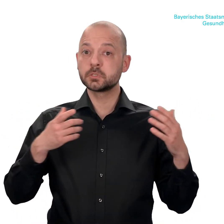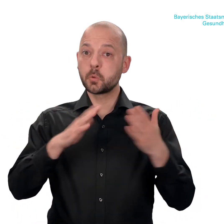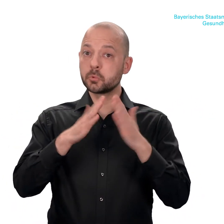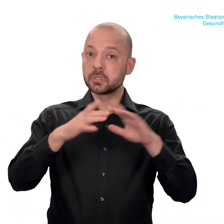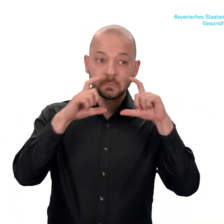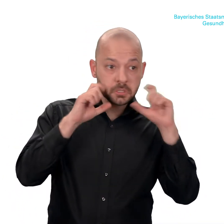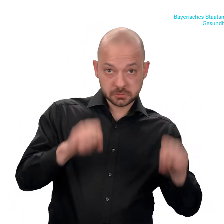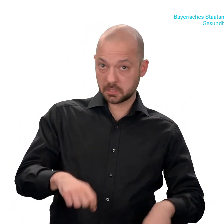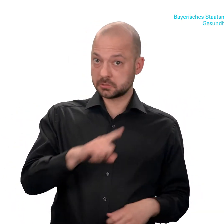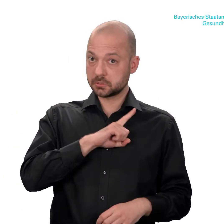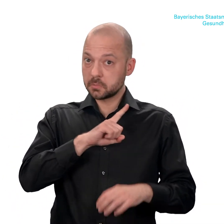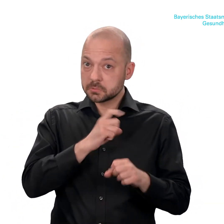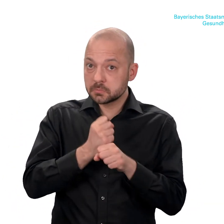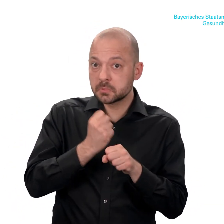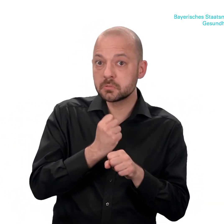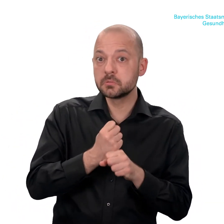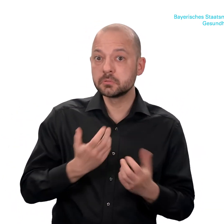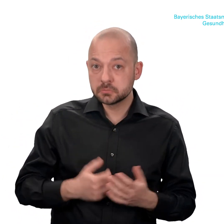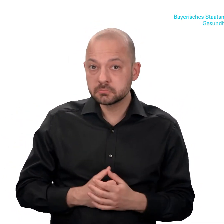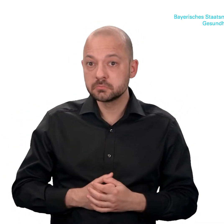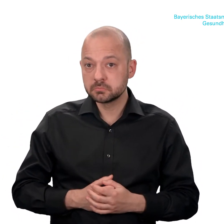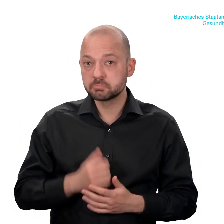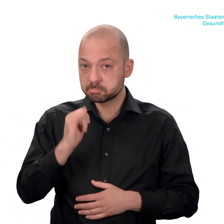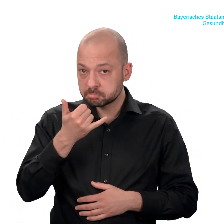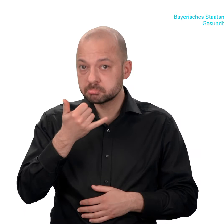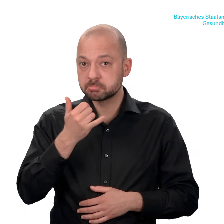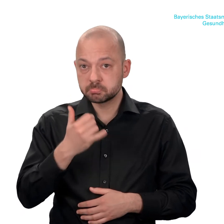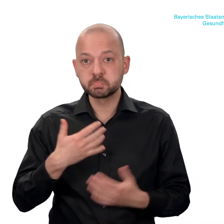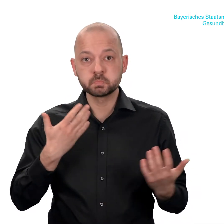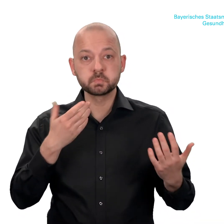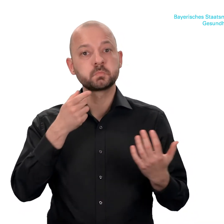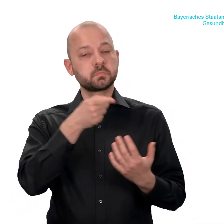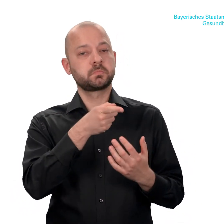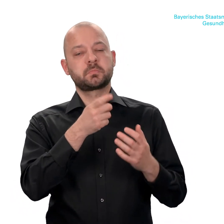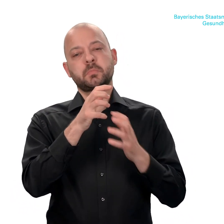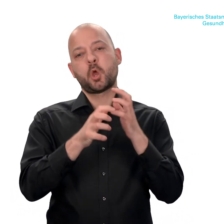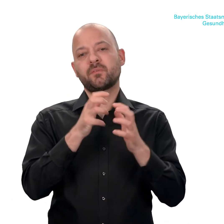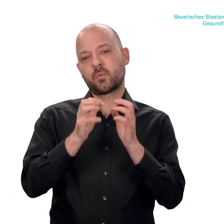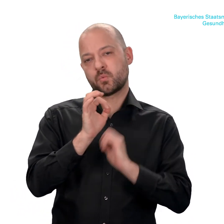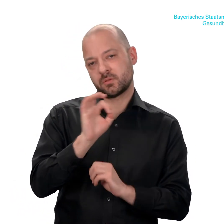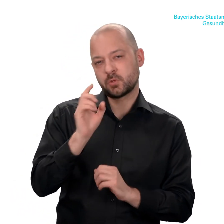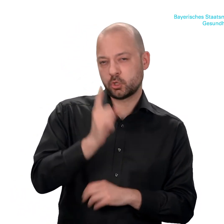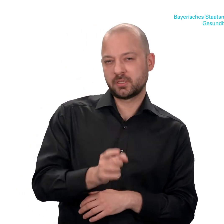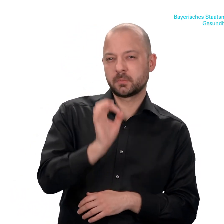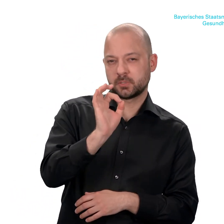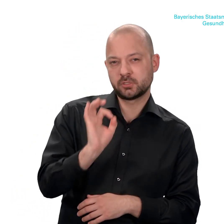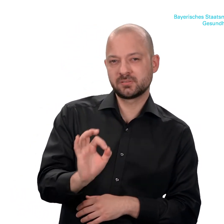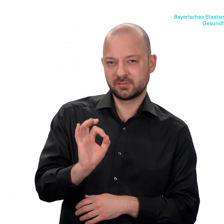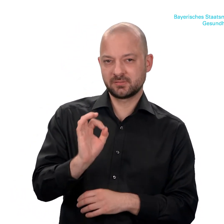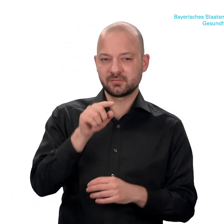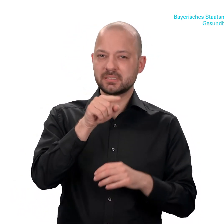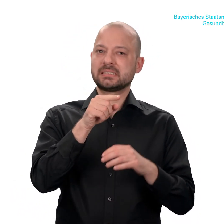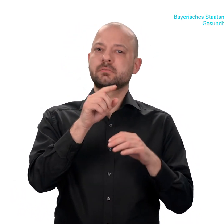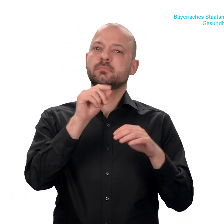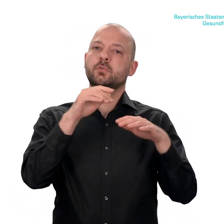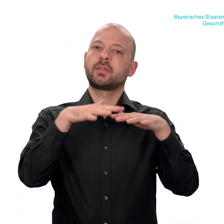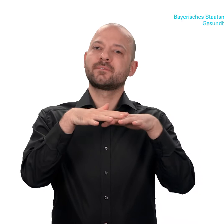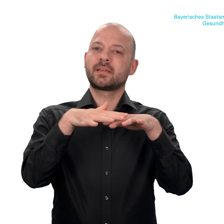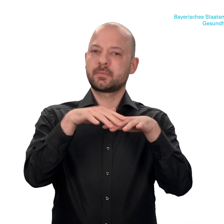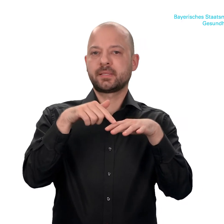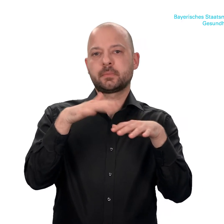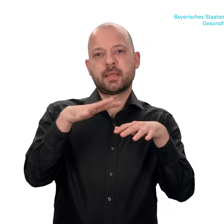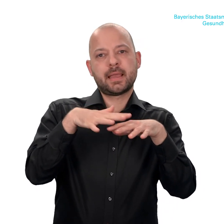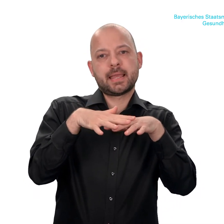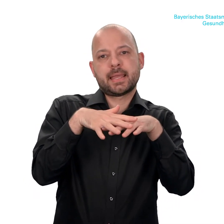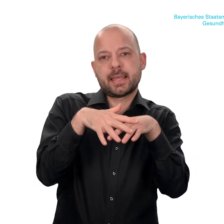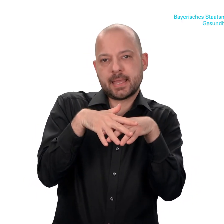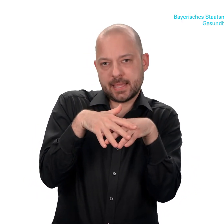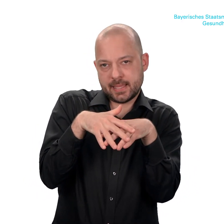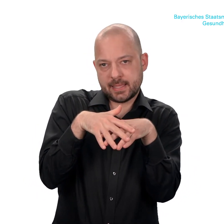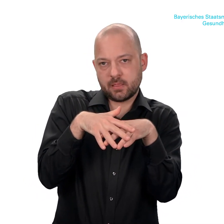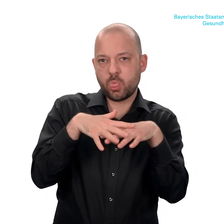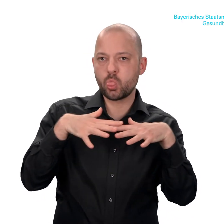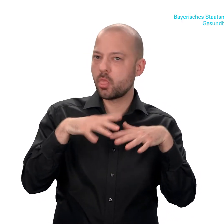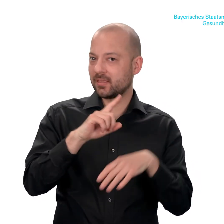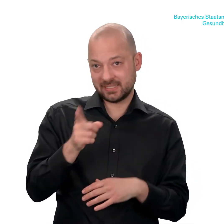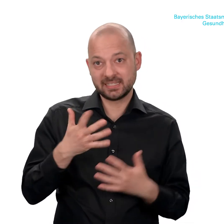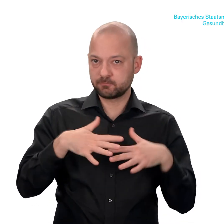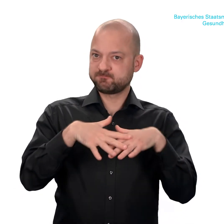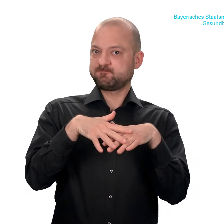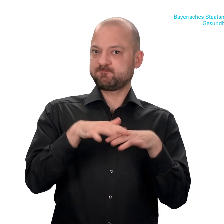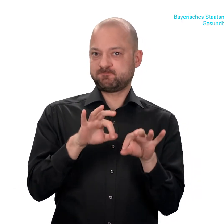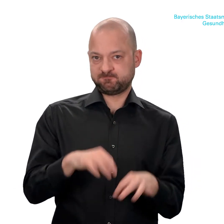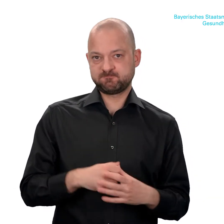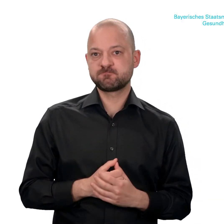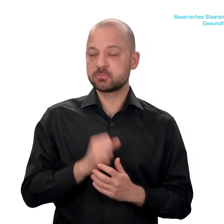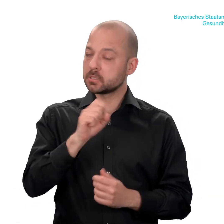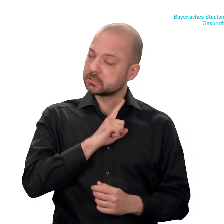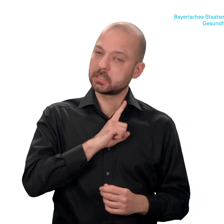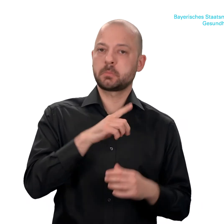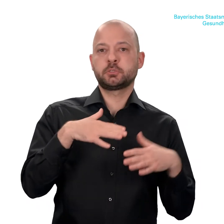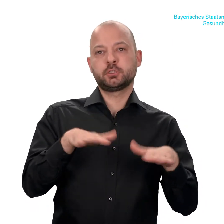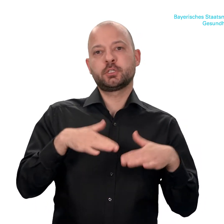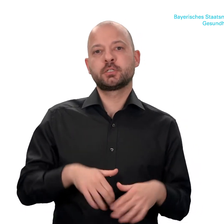Community-Masken aus eng-gewebter Baumwolle (100 %) können selbst genäht werden.